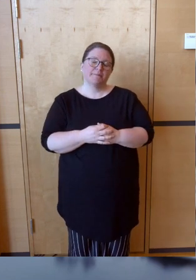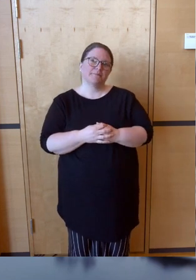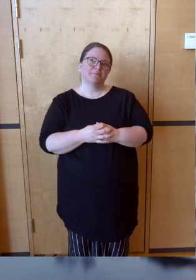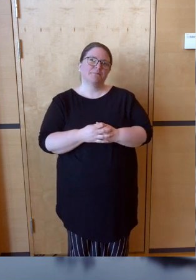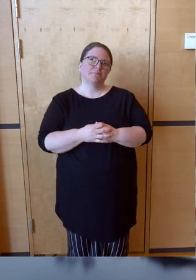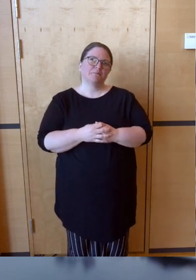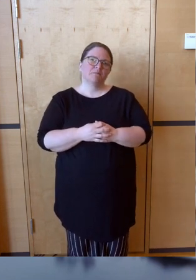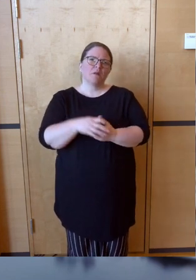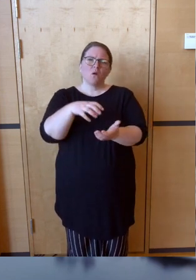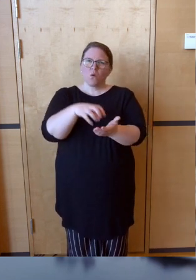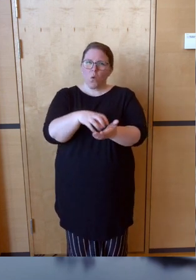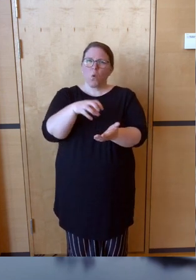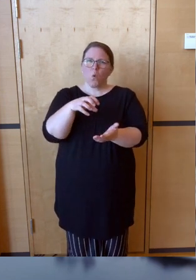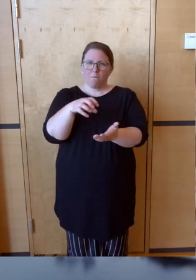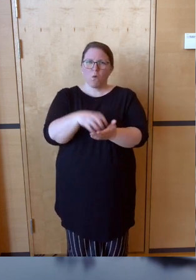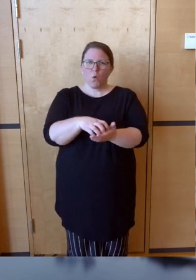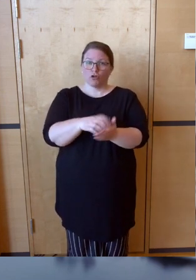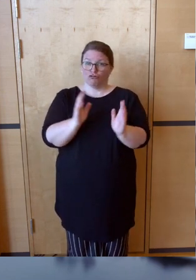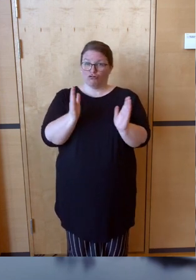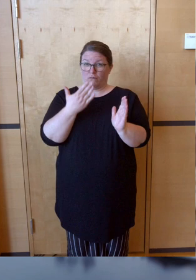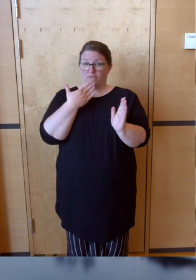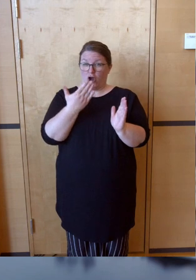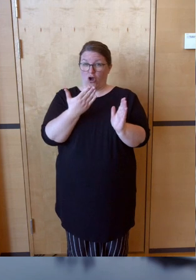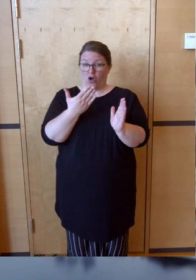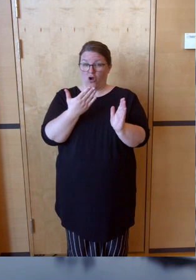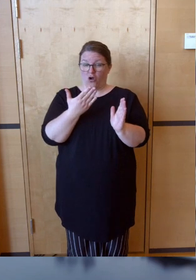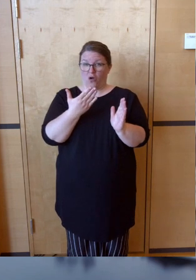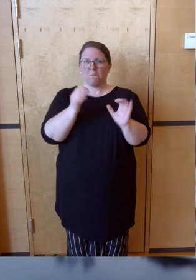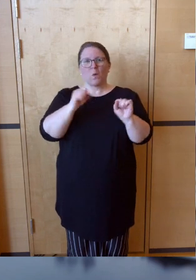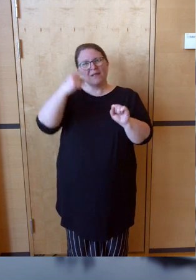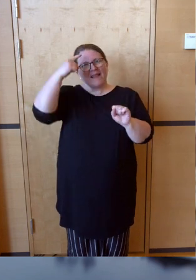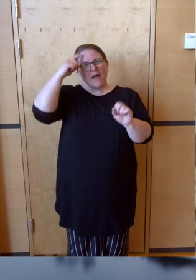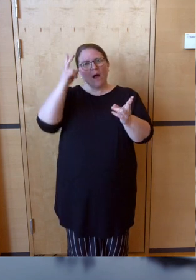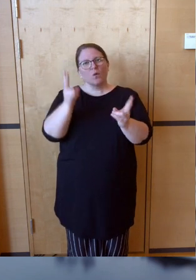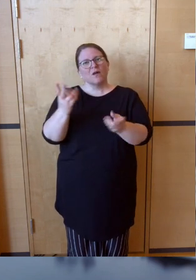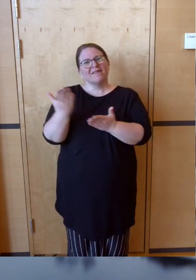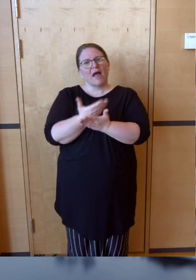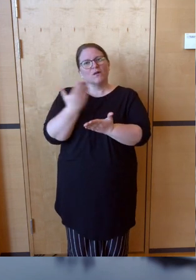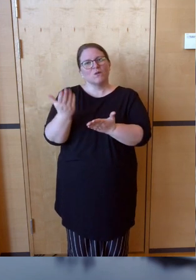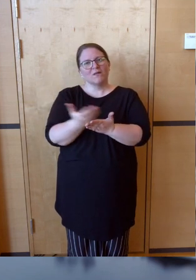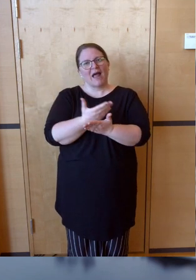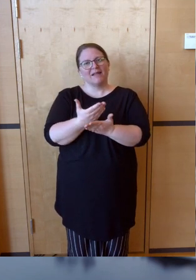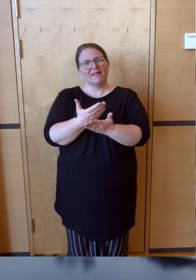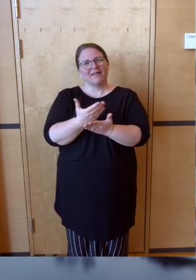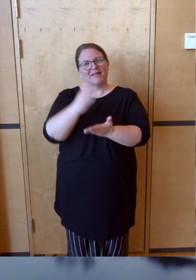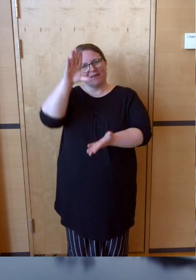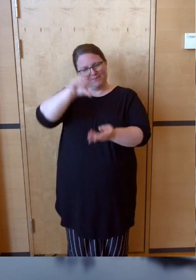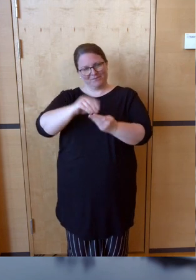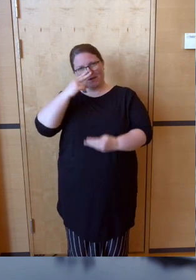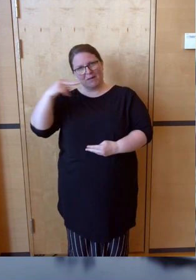Att kommunen går bra så måste man vara med och sätta på nationellt perspektiv och så att alla kommuner har gått Riktigt bra nu under